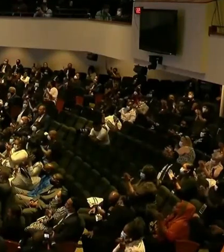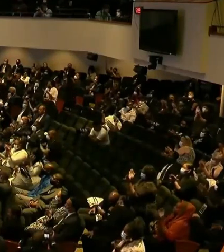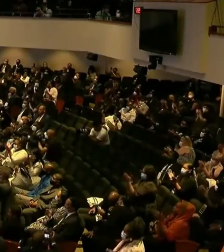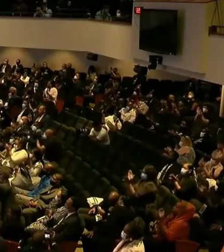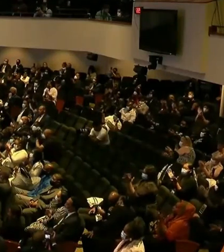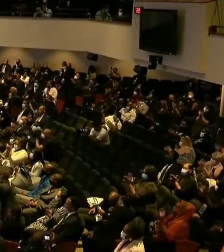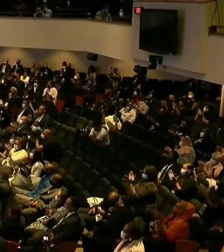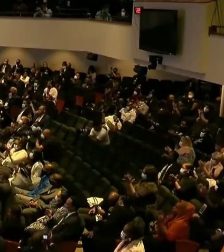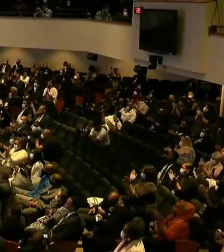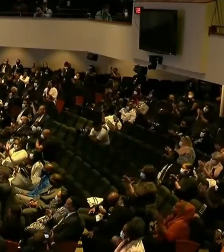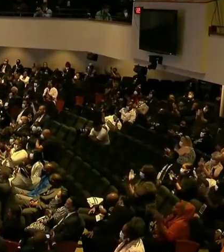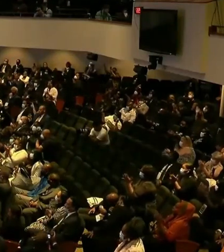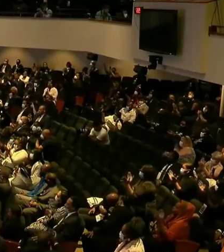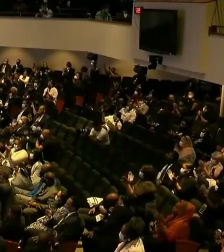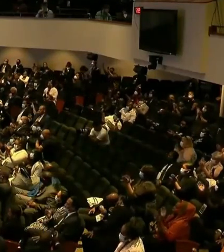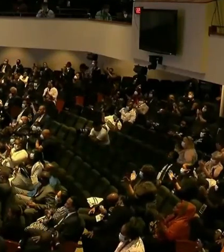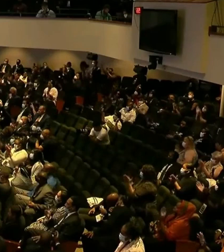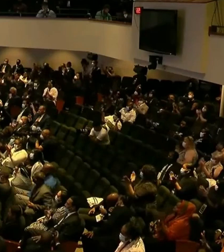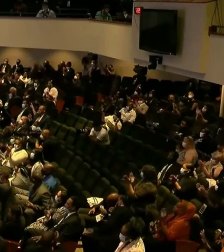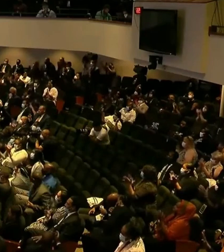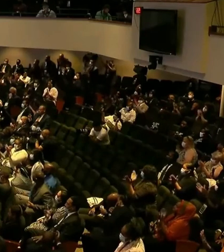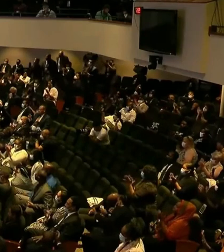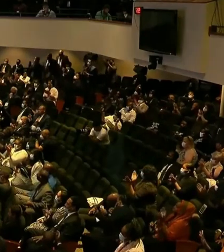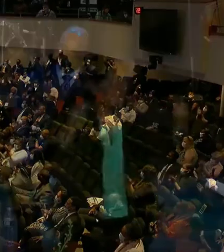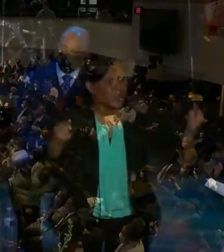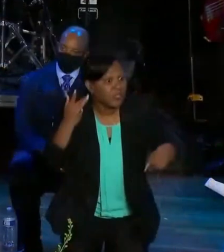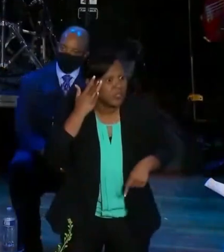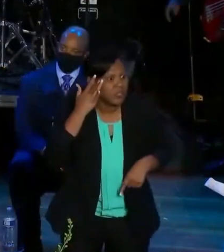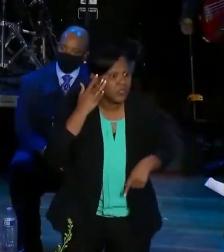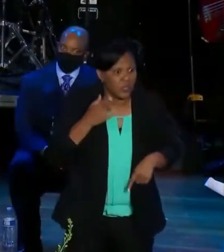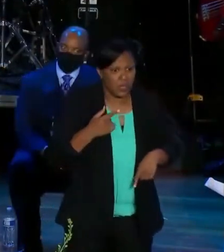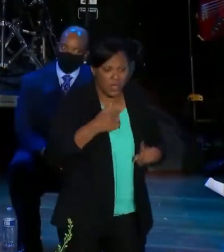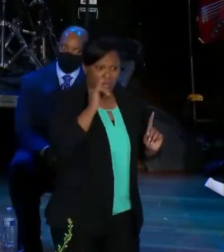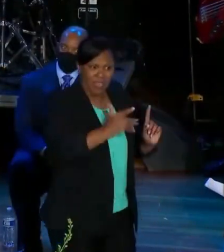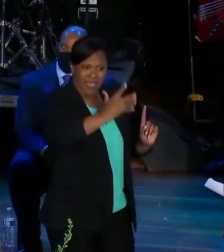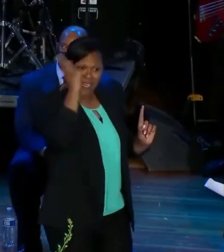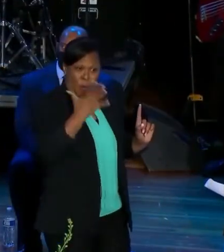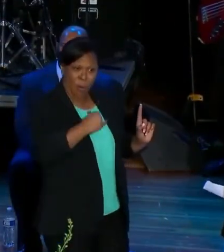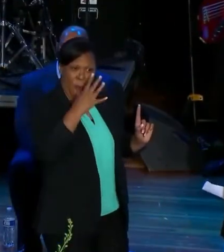Det är en annan tid, och en annan stund